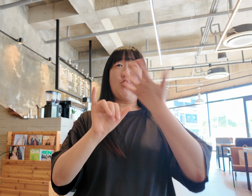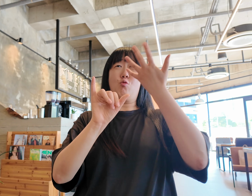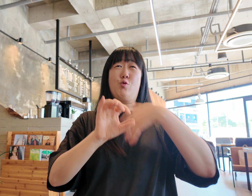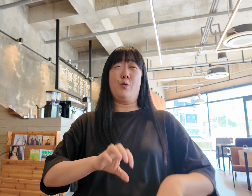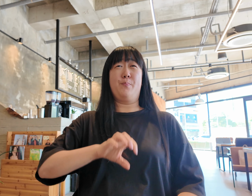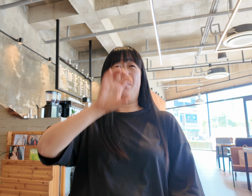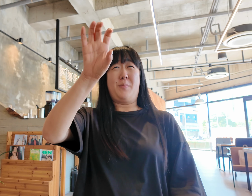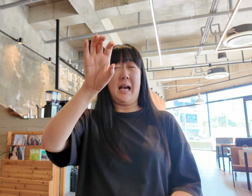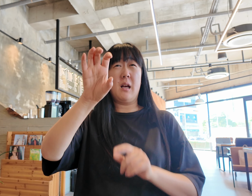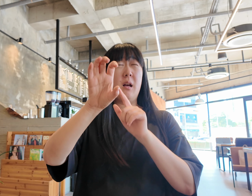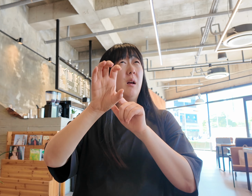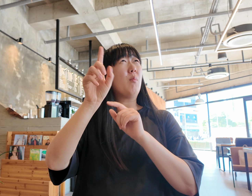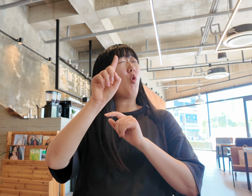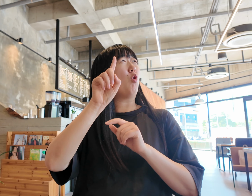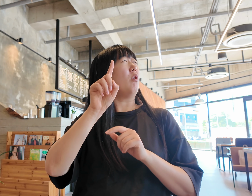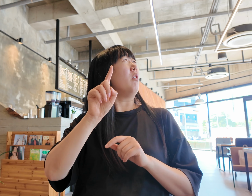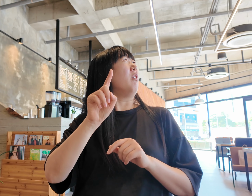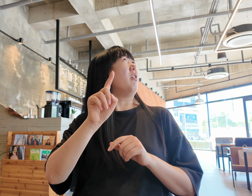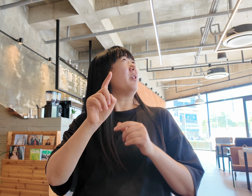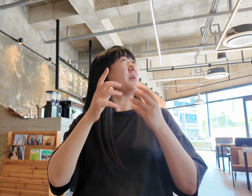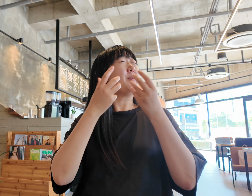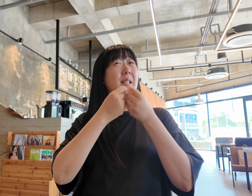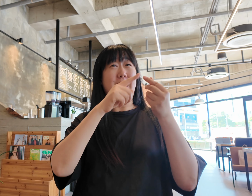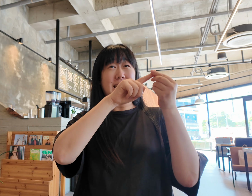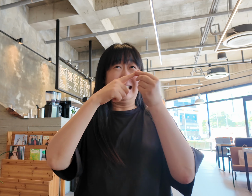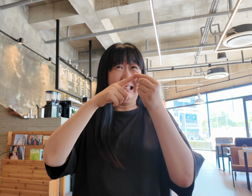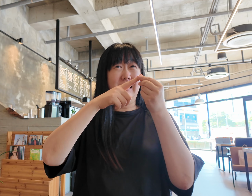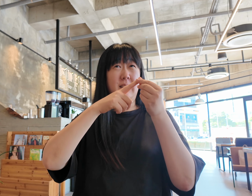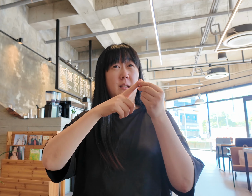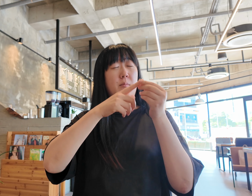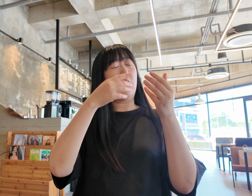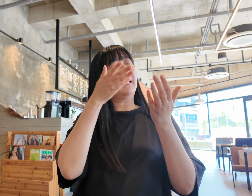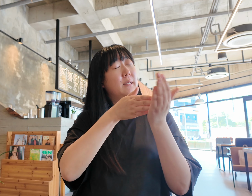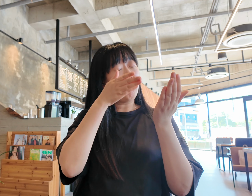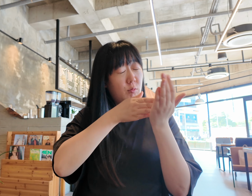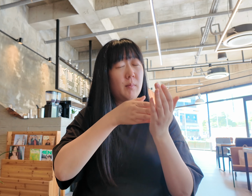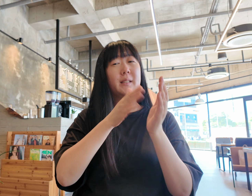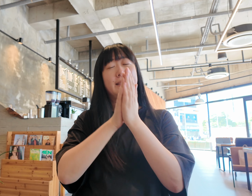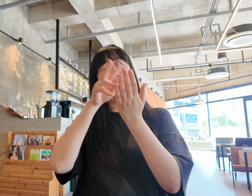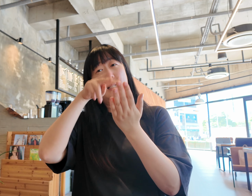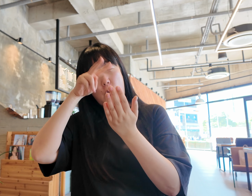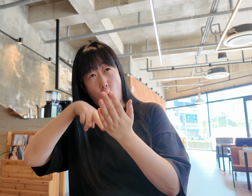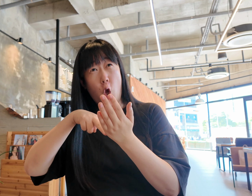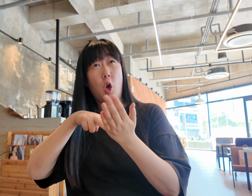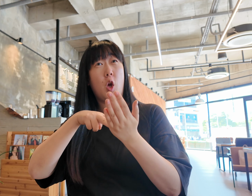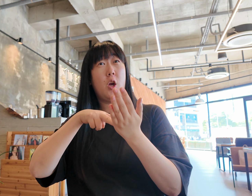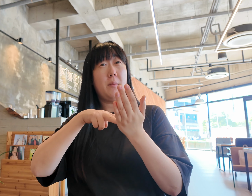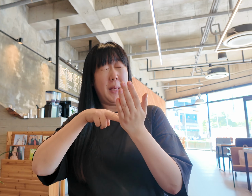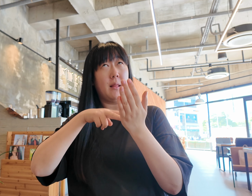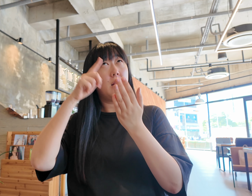Cuando iniciaste YouTube, comenzaste a ver noticias, libros, etc. y